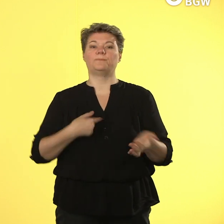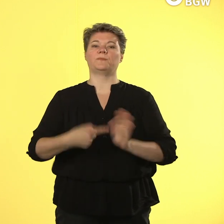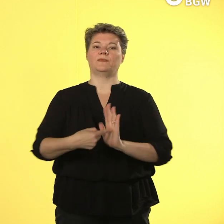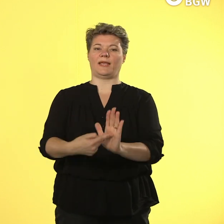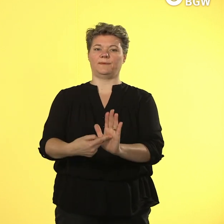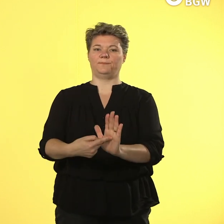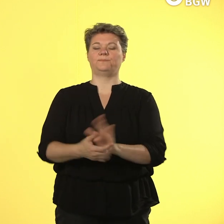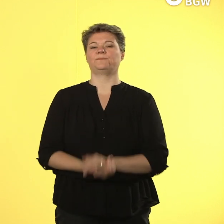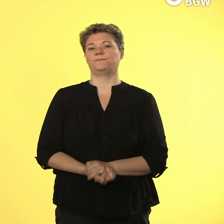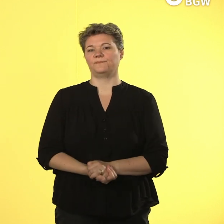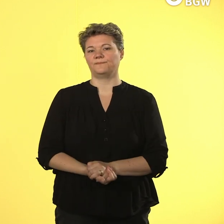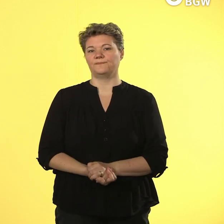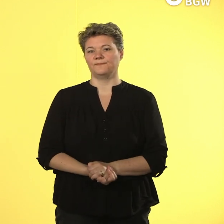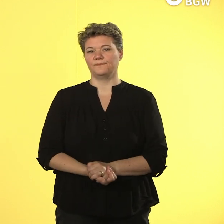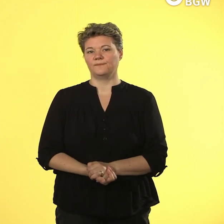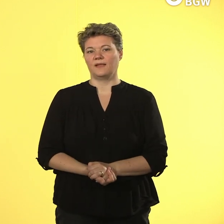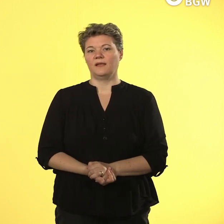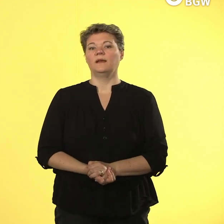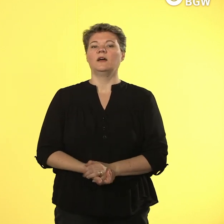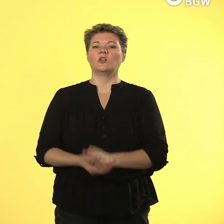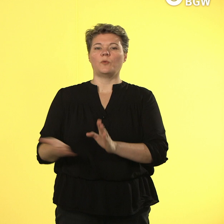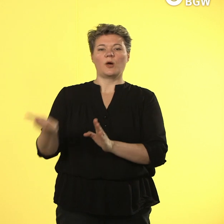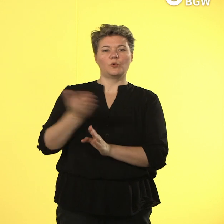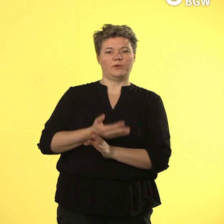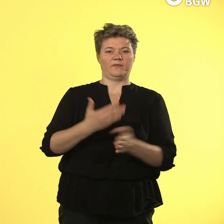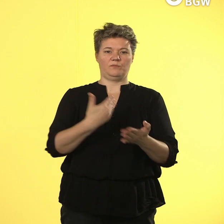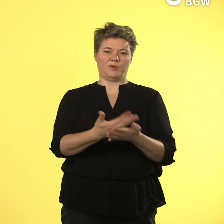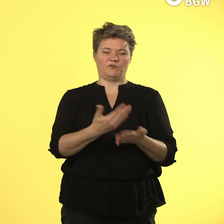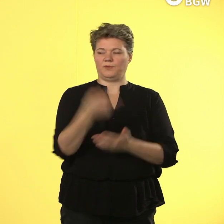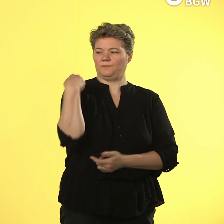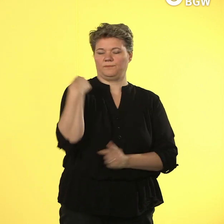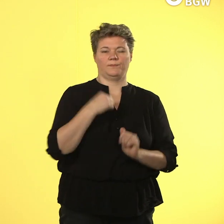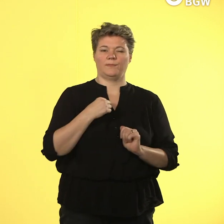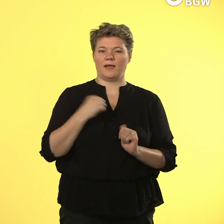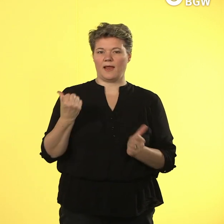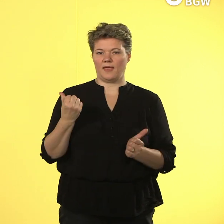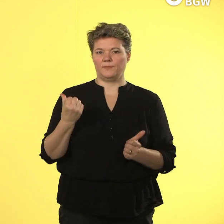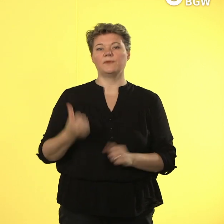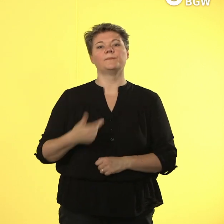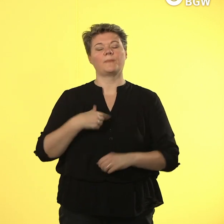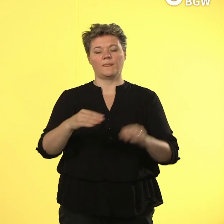an einem Beispiel, was ich jüngst erlebt habe, in einer Einrichtung, wo es einen großen Change-Management-Prozess gab und gibt.